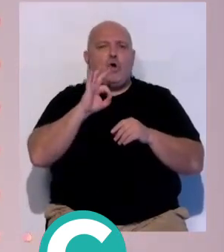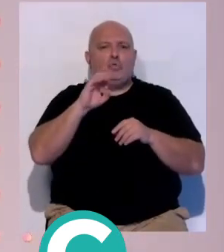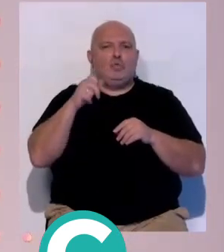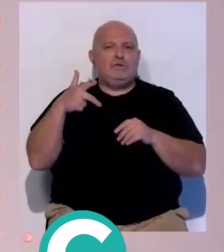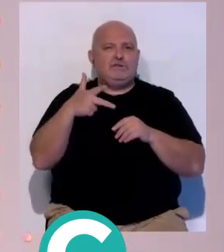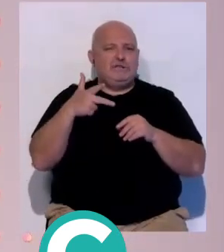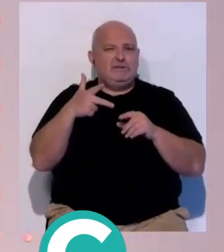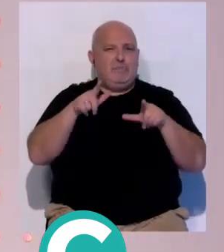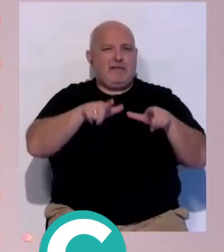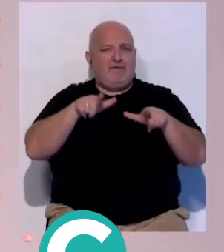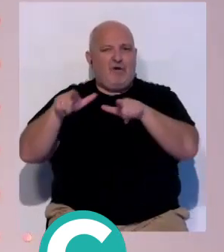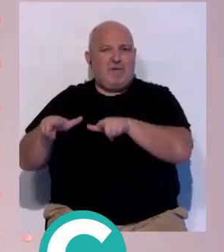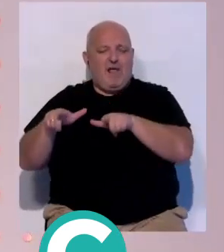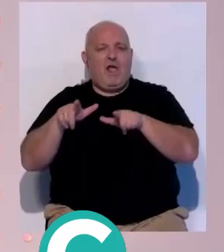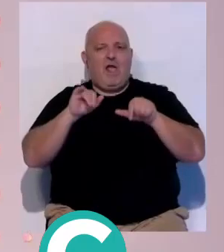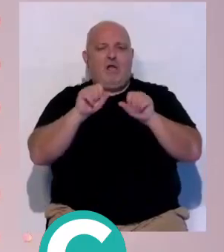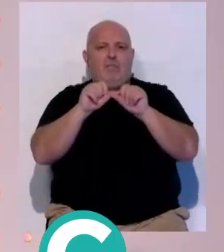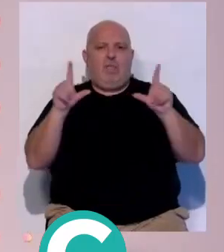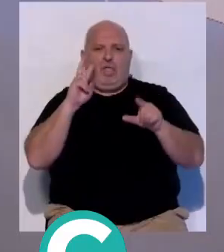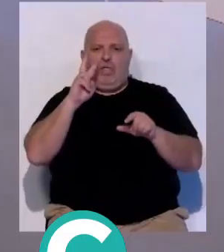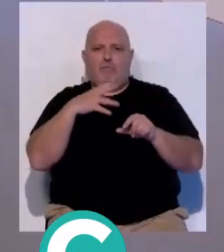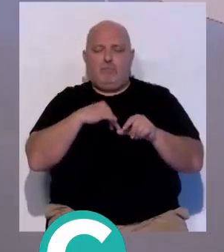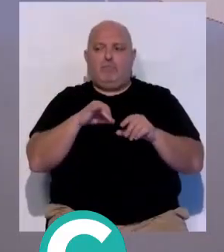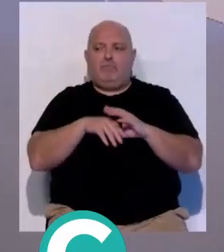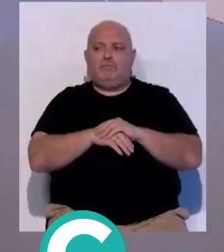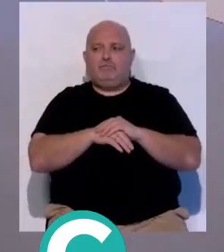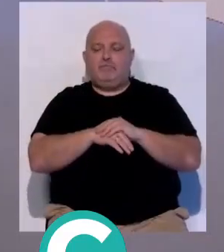las que el Cádiz está ofreciendo en directo este contenido y también por donde acade